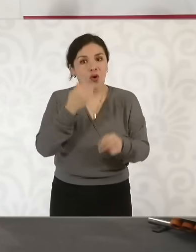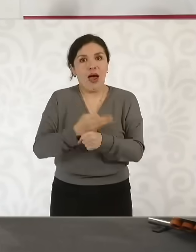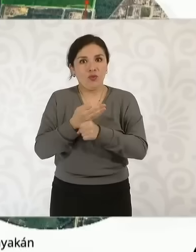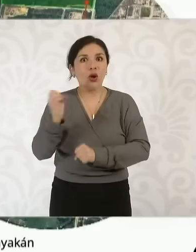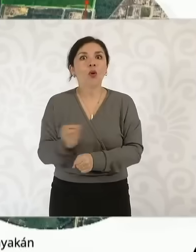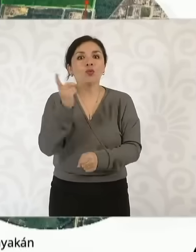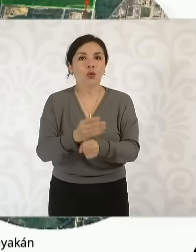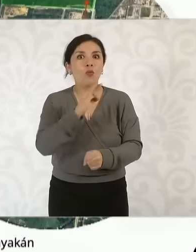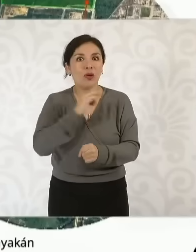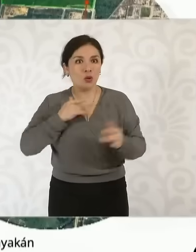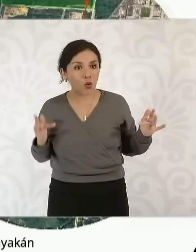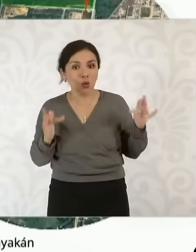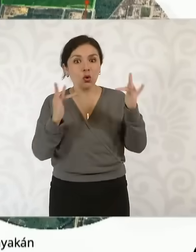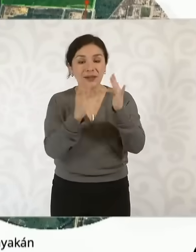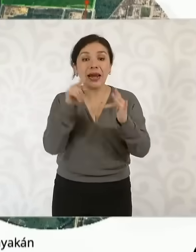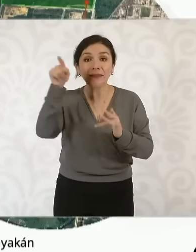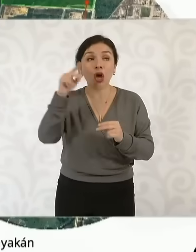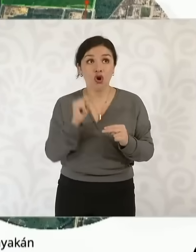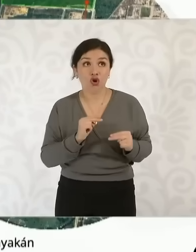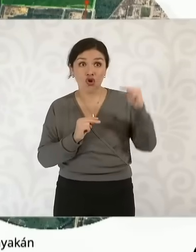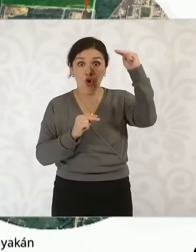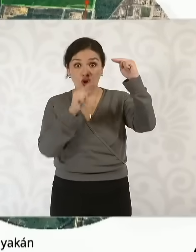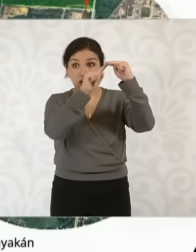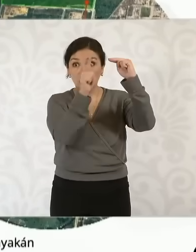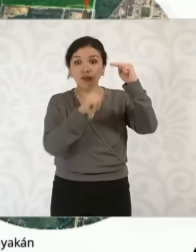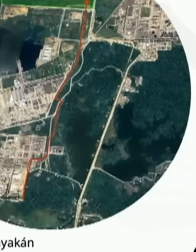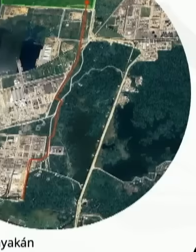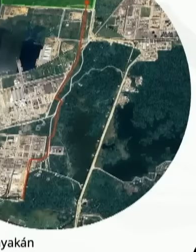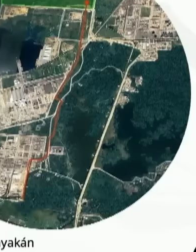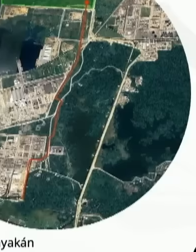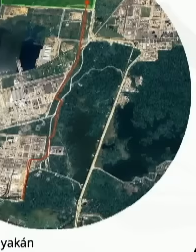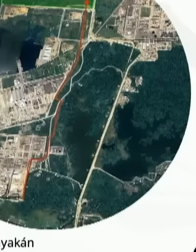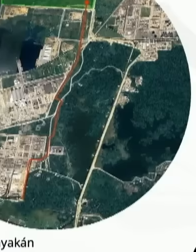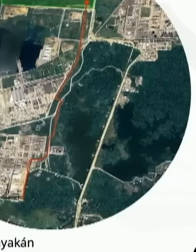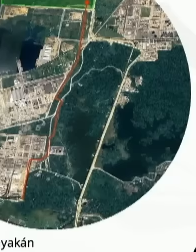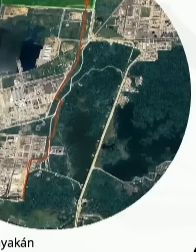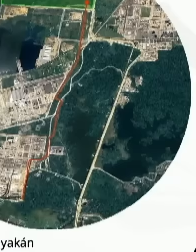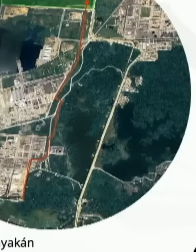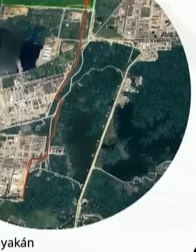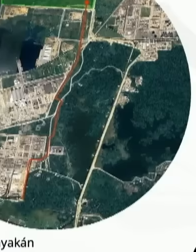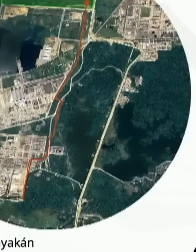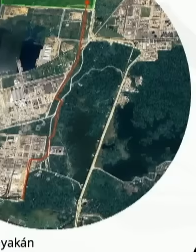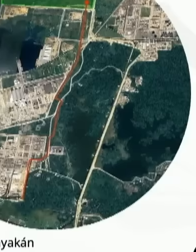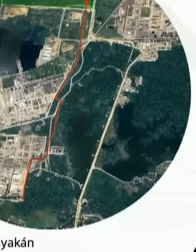de de conectar, que es el que viene del norte, el que viene del que trae gas eh por el ducto